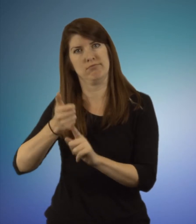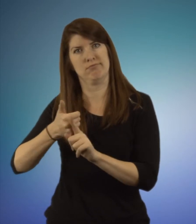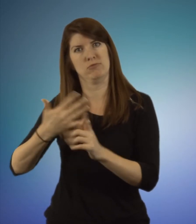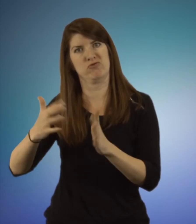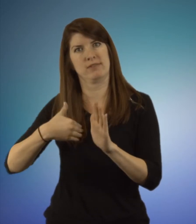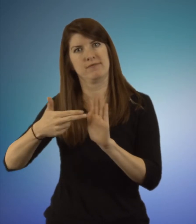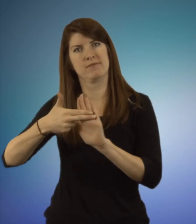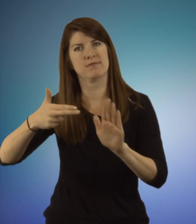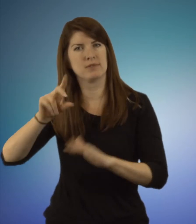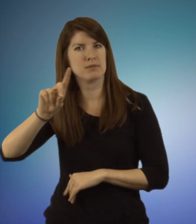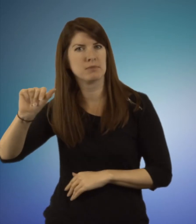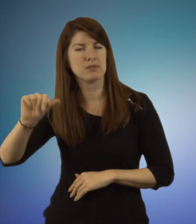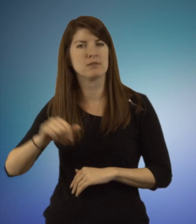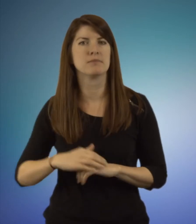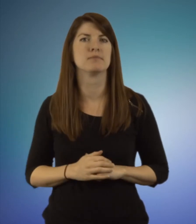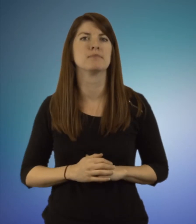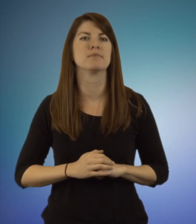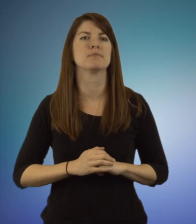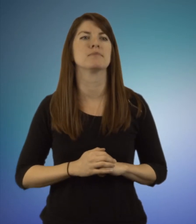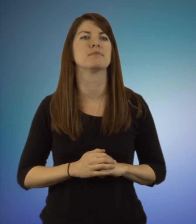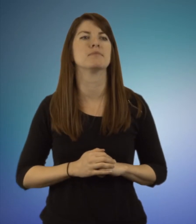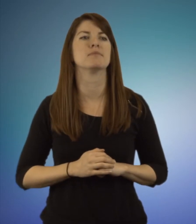servicio que pudiera necesitar en ese momento.